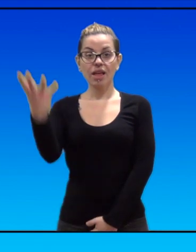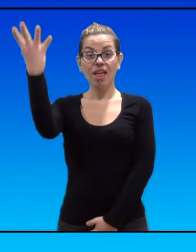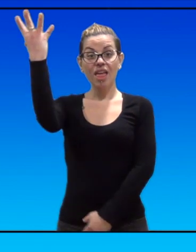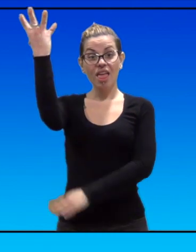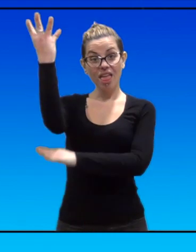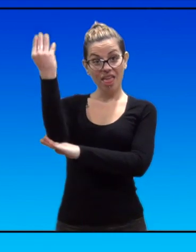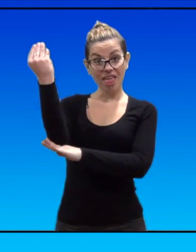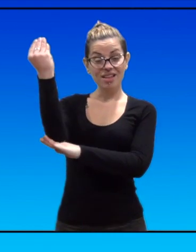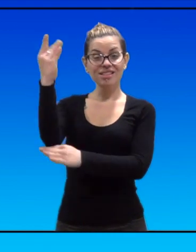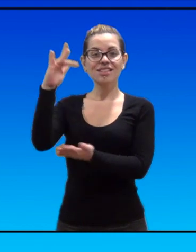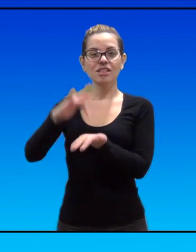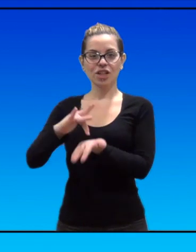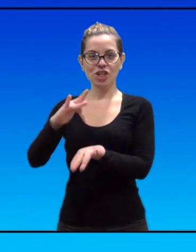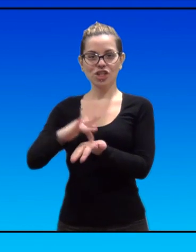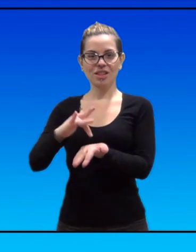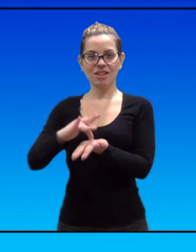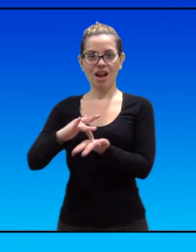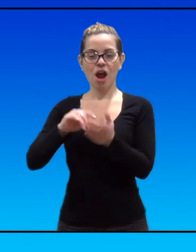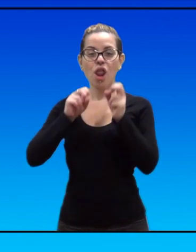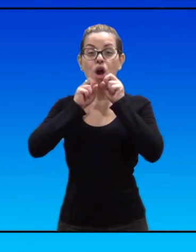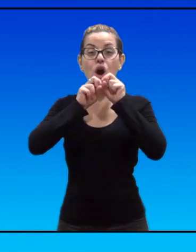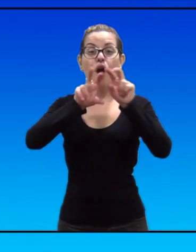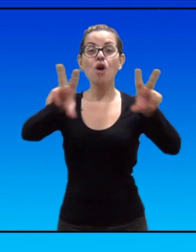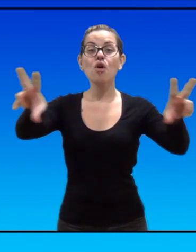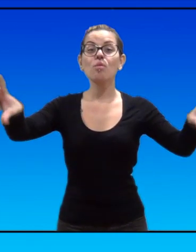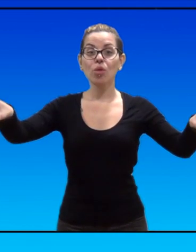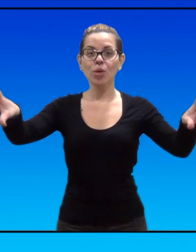La Sede Centrale ENS comunica